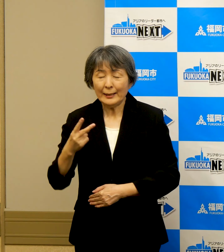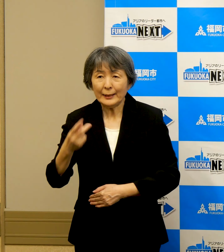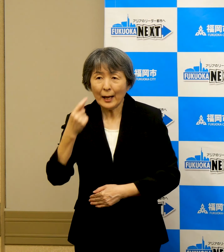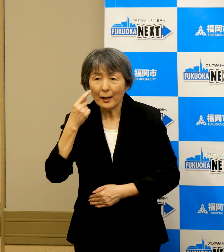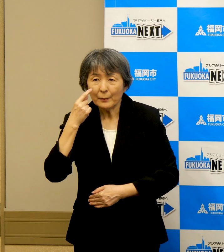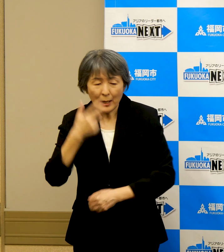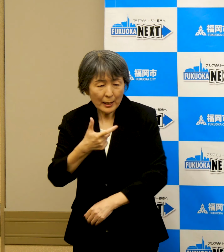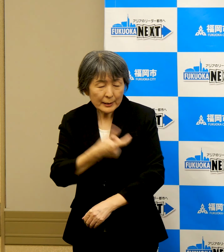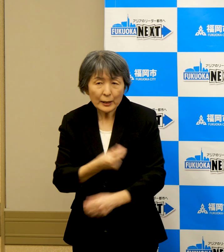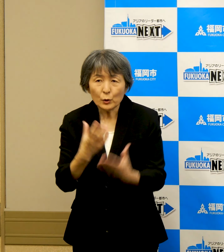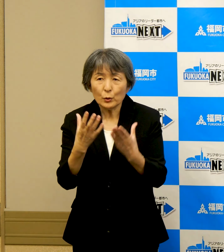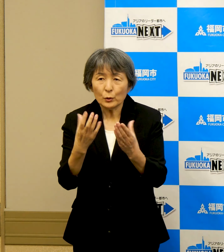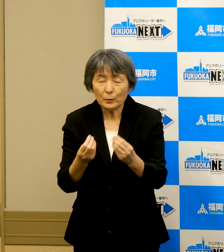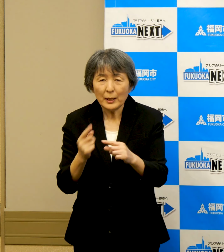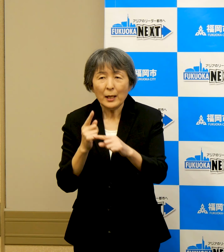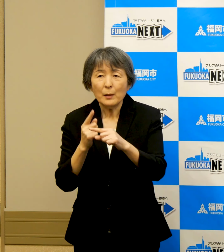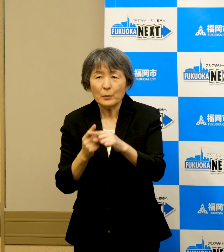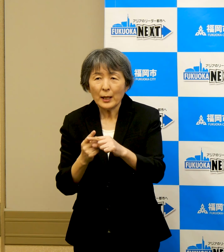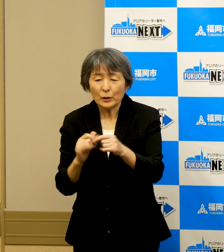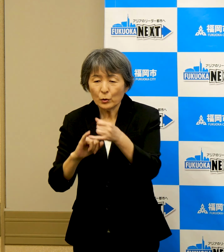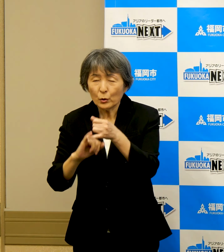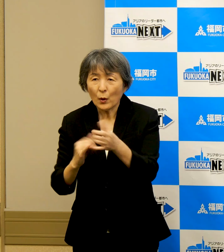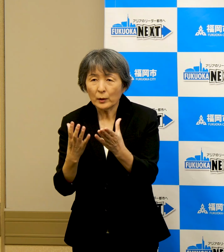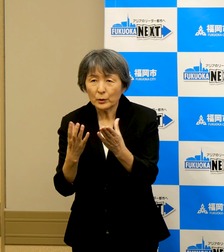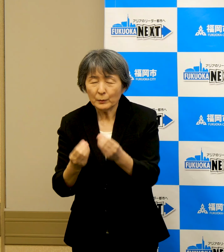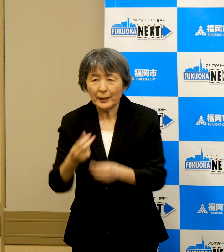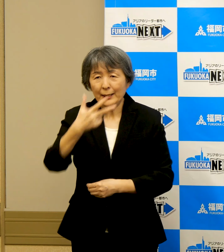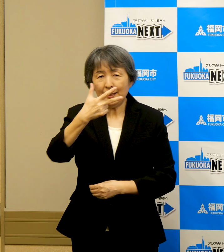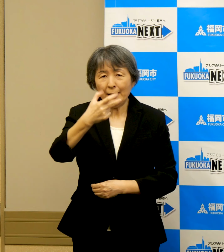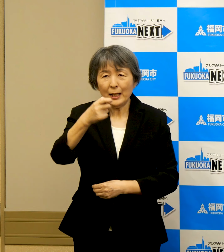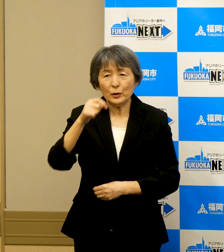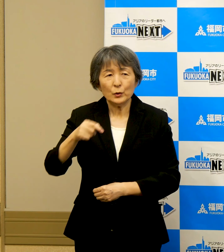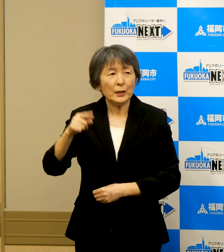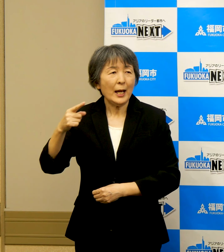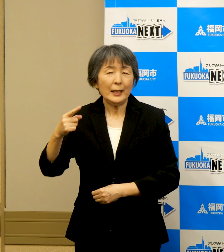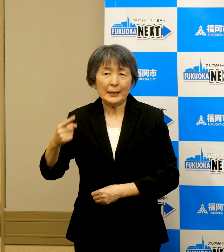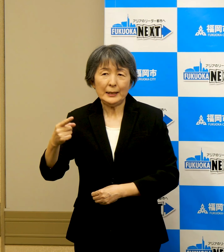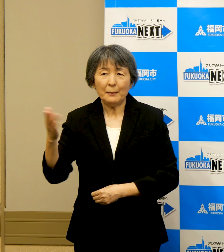2回目の接種済みプラス予約済みが70．1％